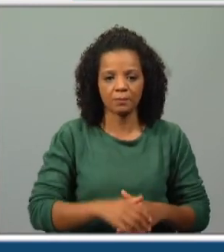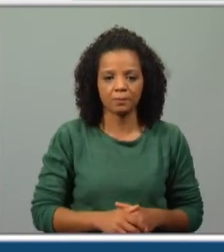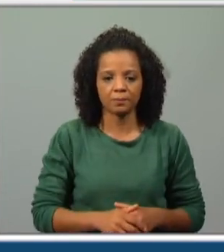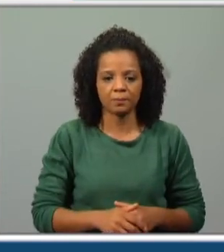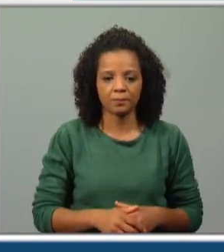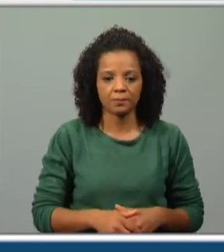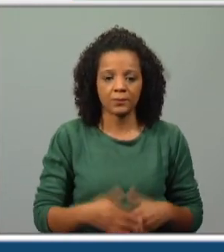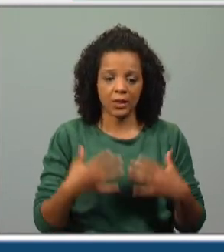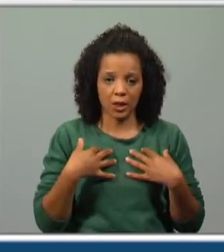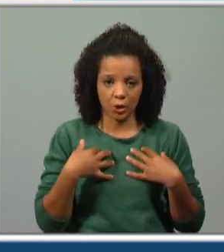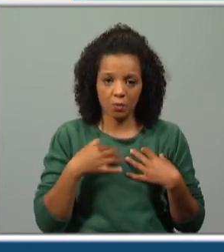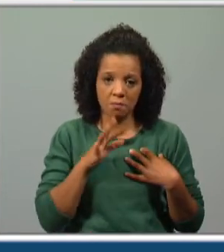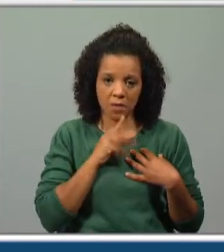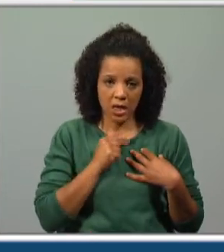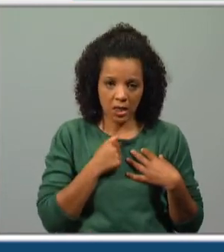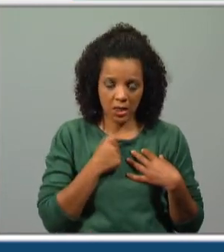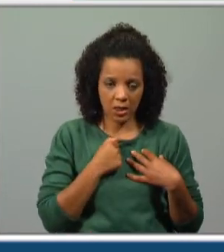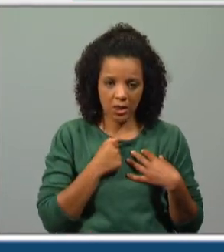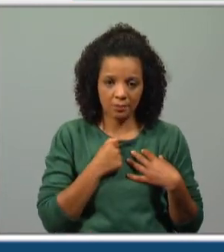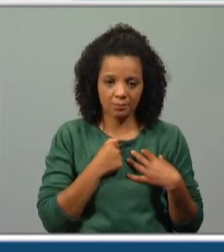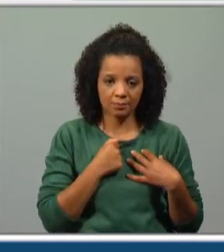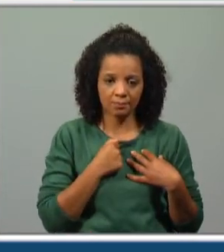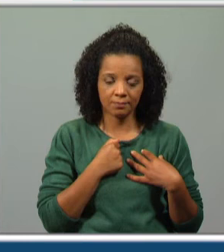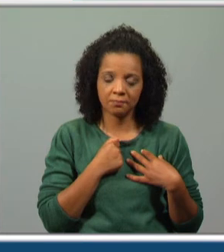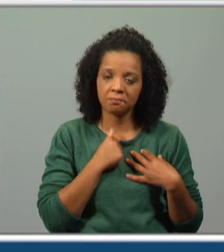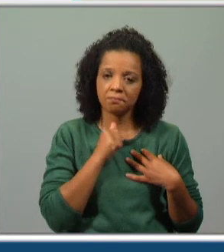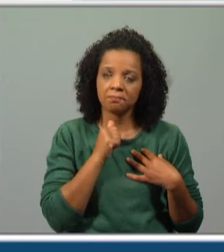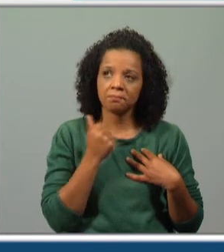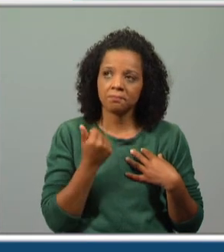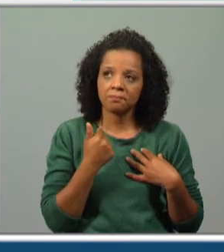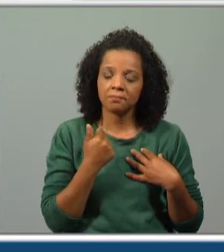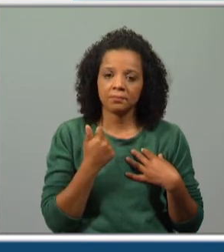eu como mãe perdi uma 作為母親的我我丟了一個